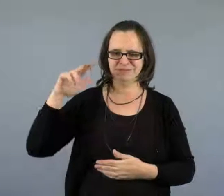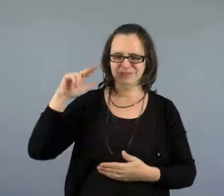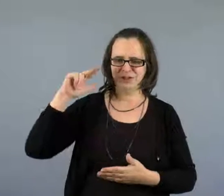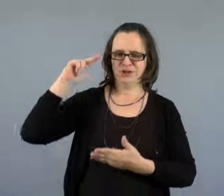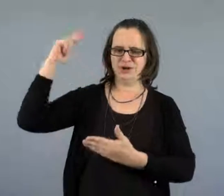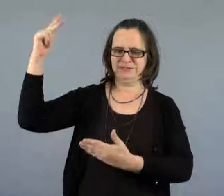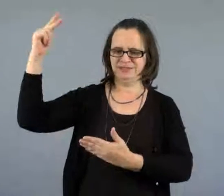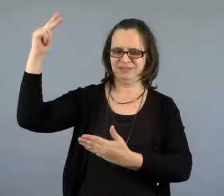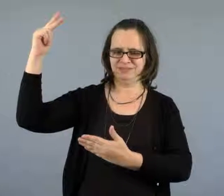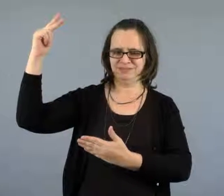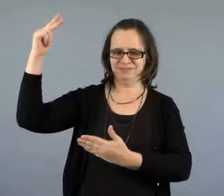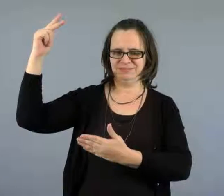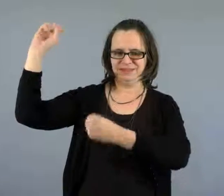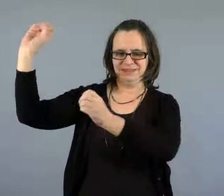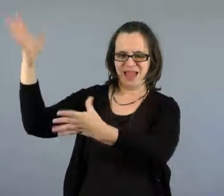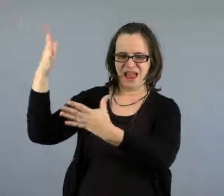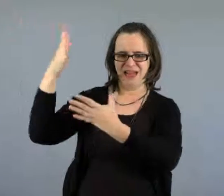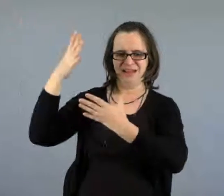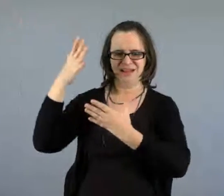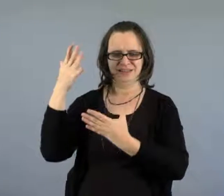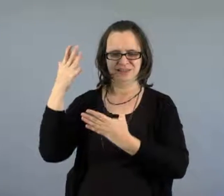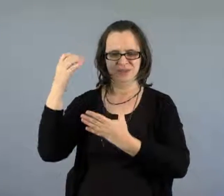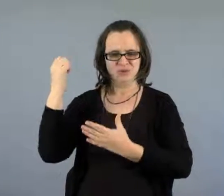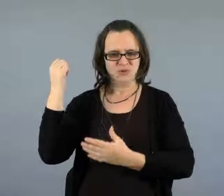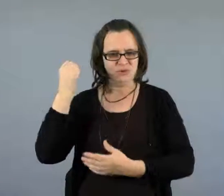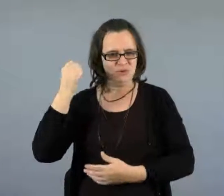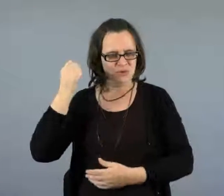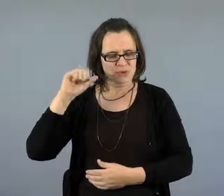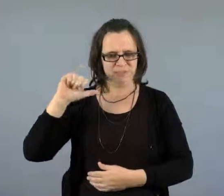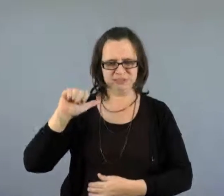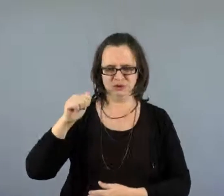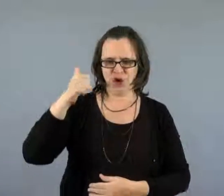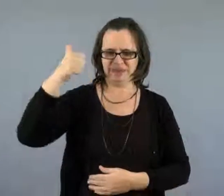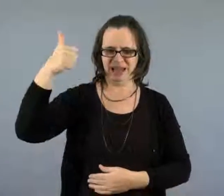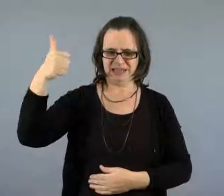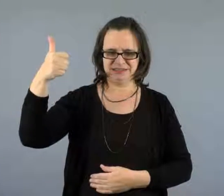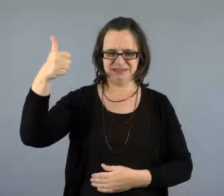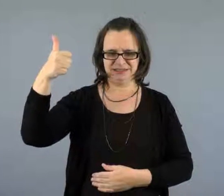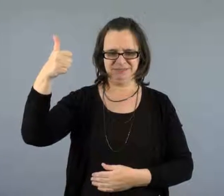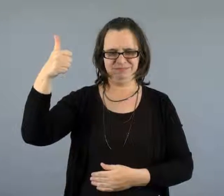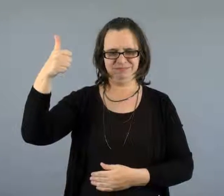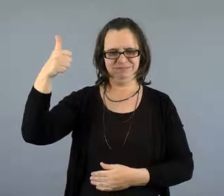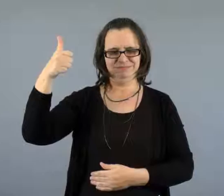Gottes Geist ist besonders